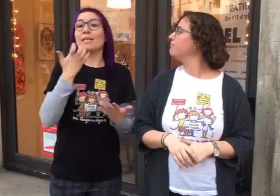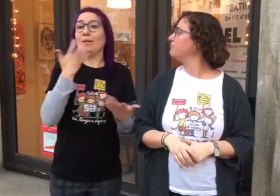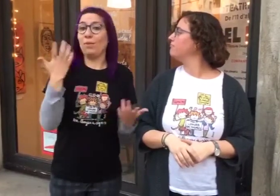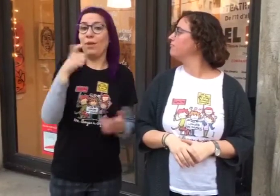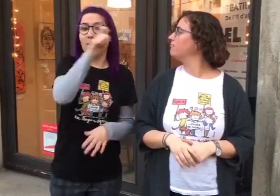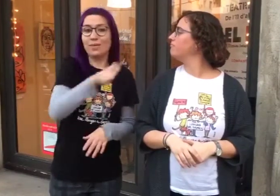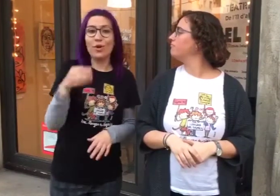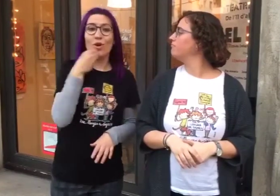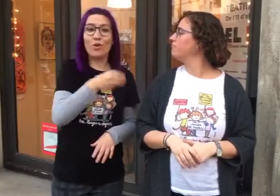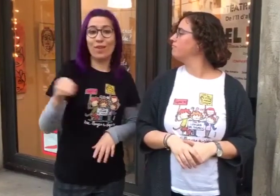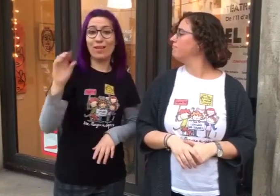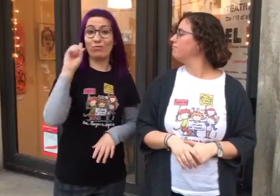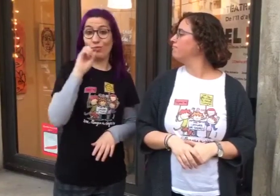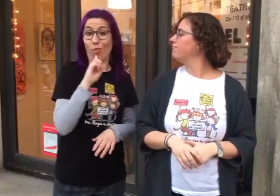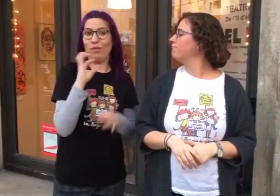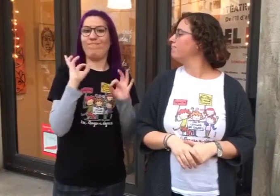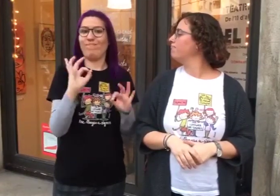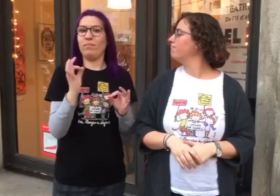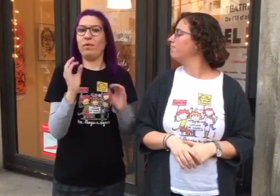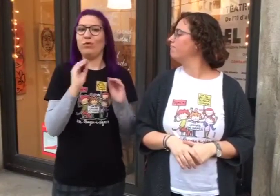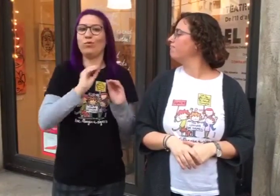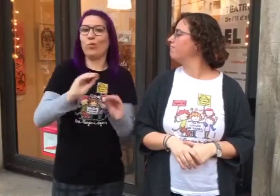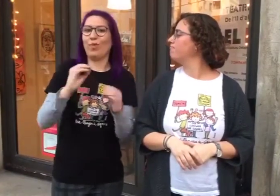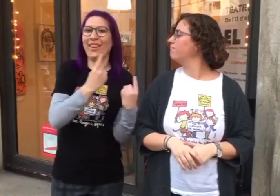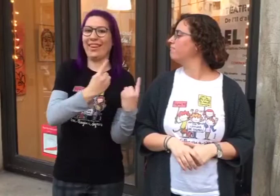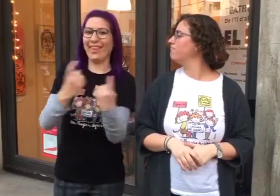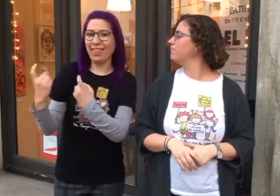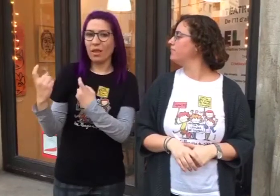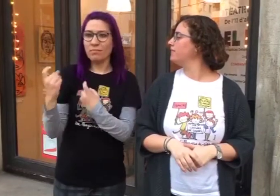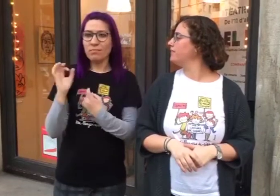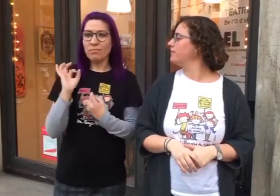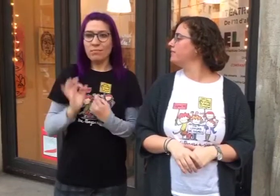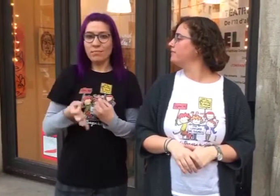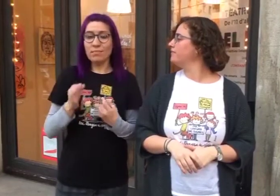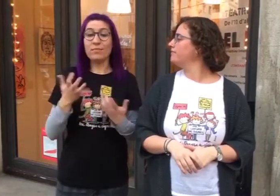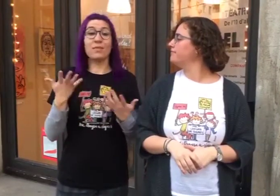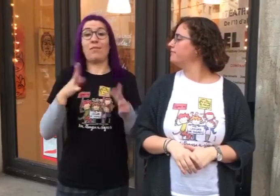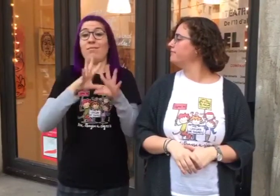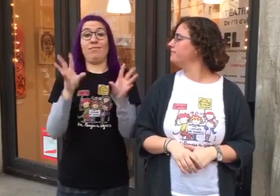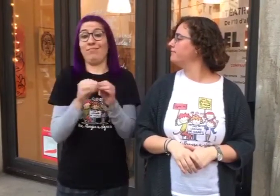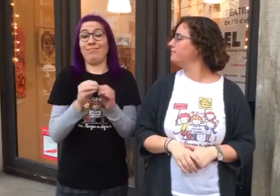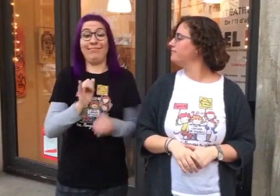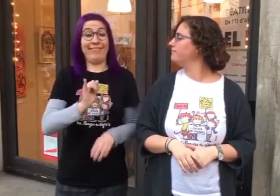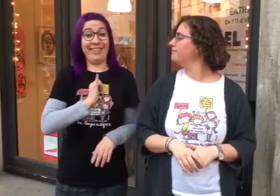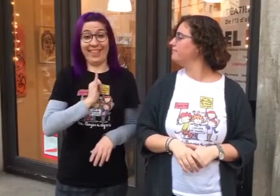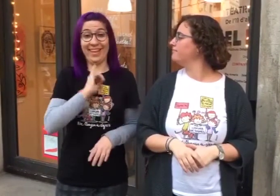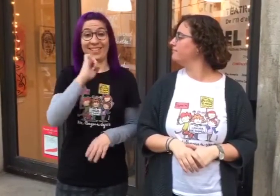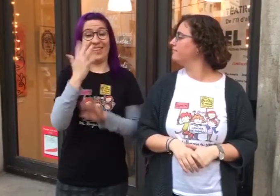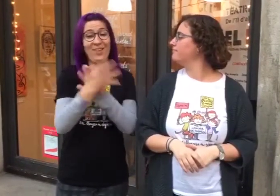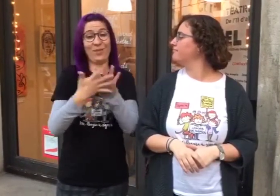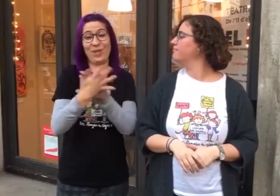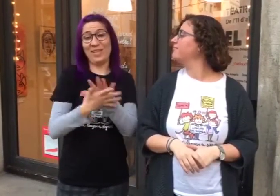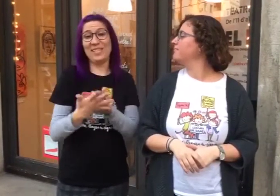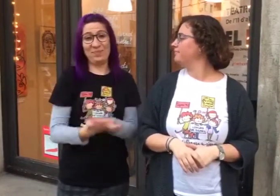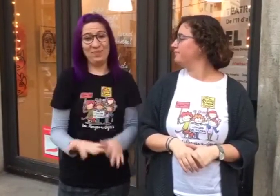Incidiendo sobre todo en las necesidades de la juventud sorda, de las que tomaron nota. En resumidas cuentas, que se debe respetar la identidad sorda y la lengua de signos.